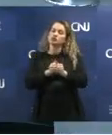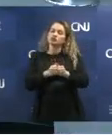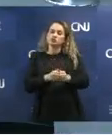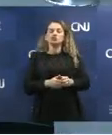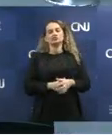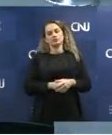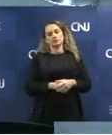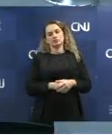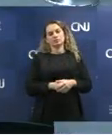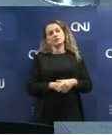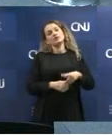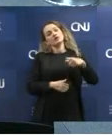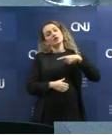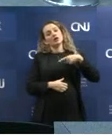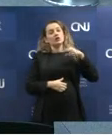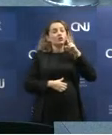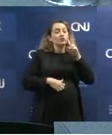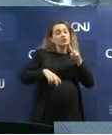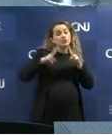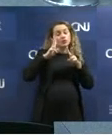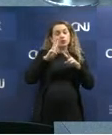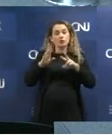exatamente o que é natural no colegiado.